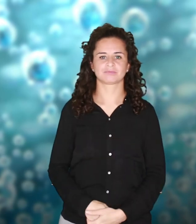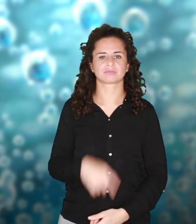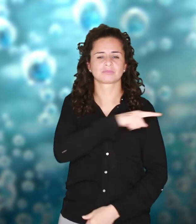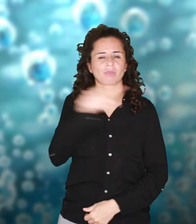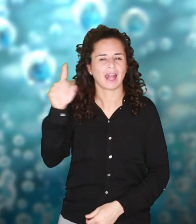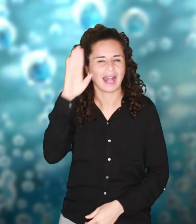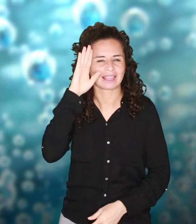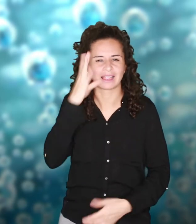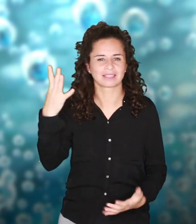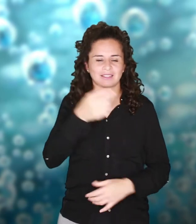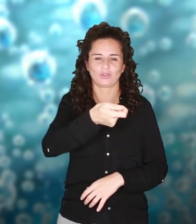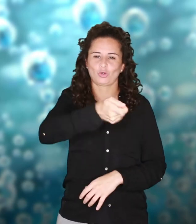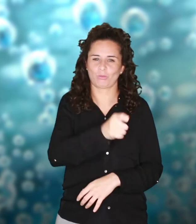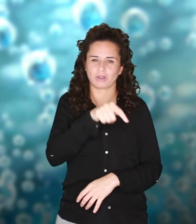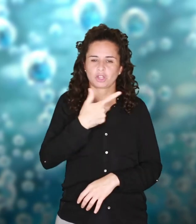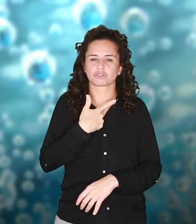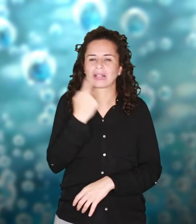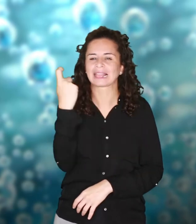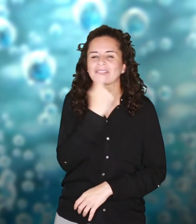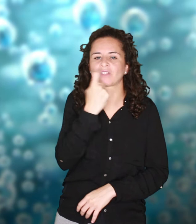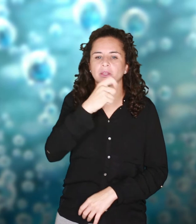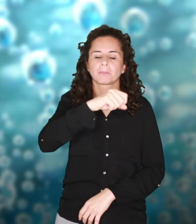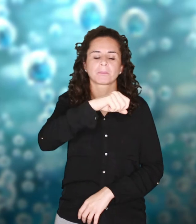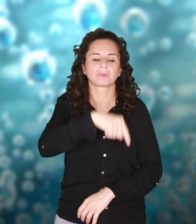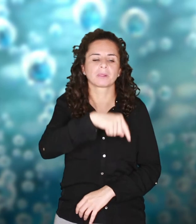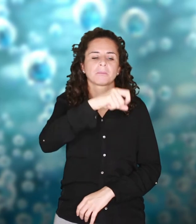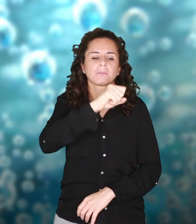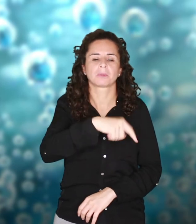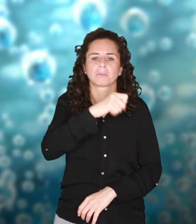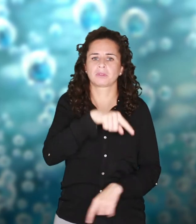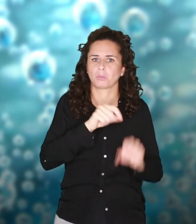Attenzione al rubinetto gocciolante,